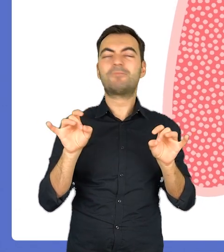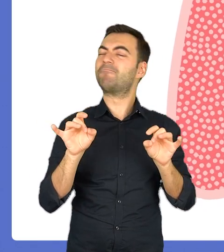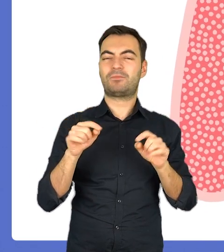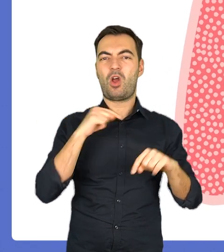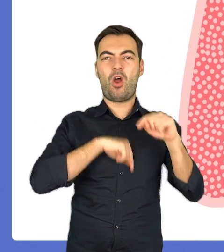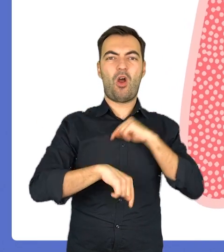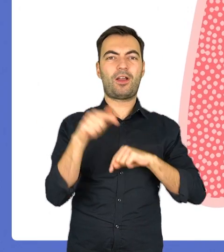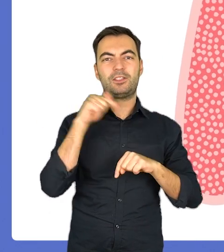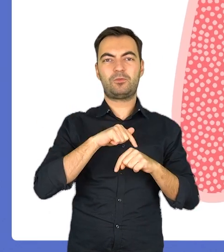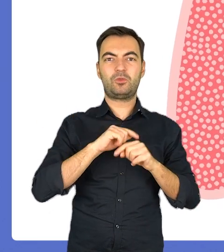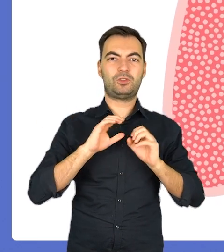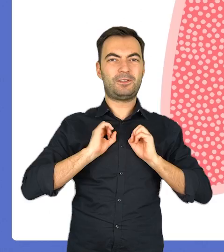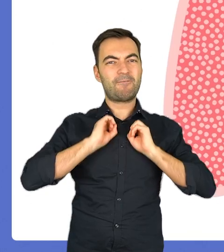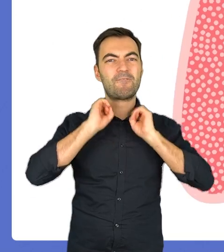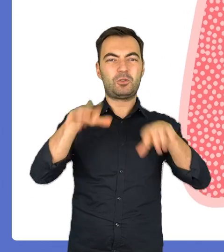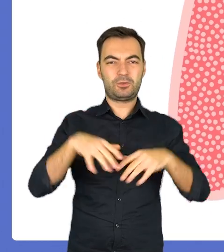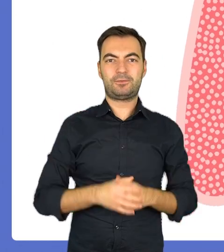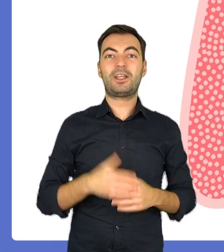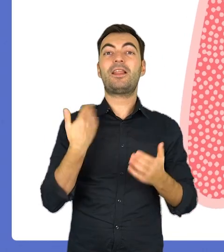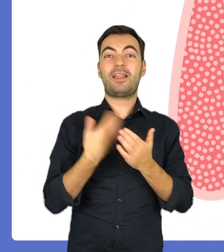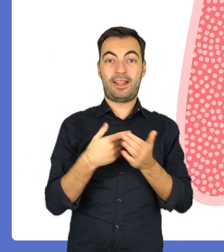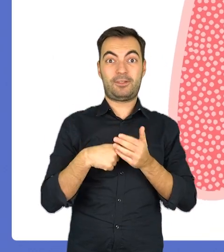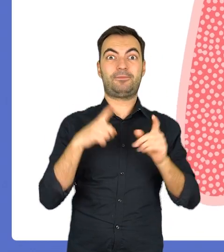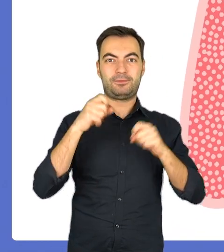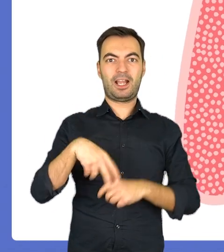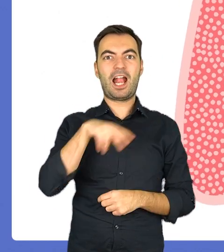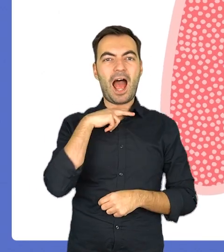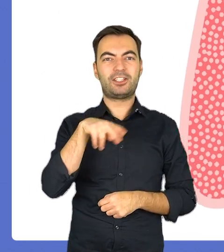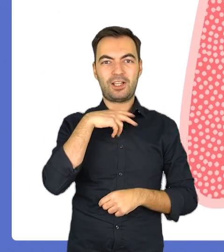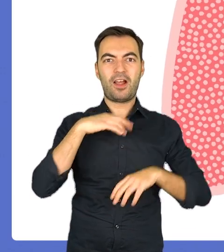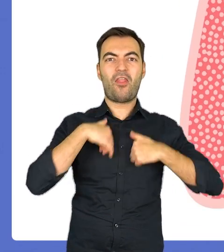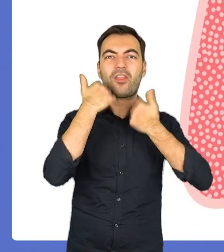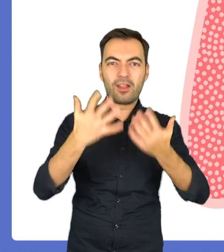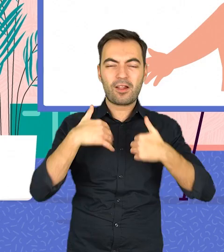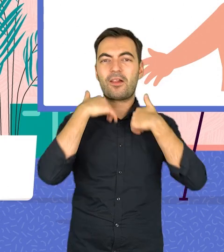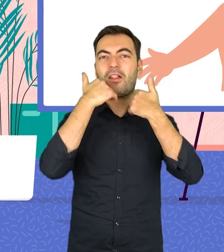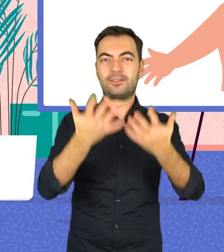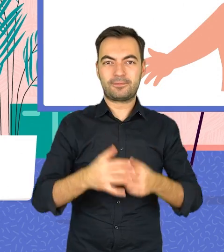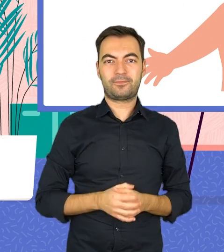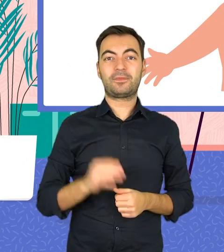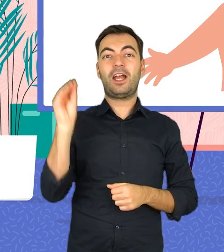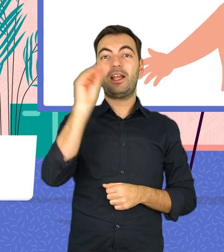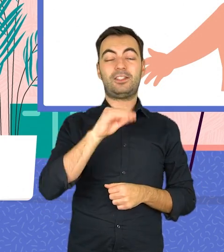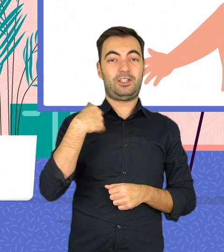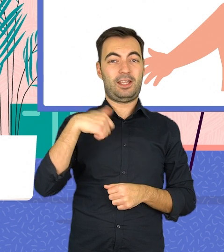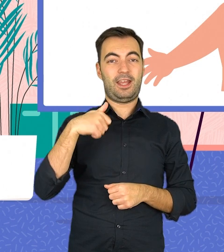organizm musi się tego pozbyć. Wtedy zaczynamy kaszleć istnieje jeszcze jeden odruch